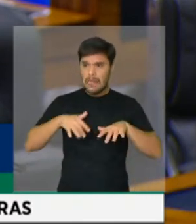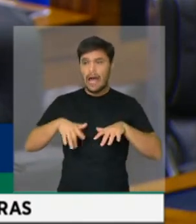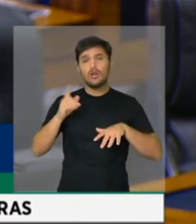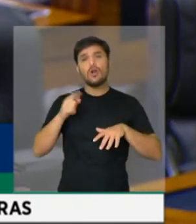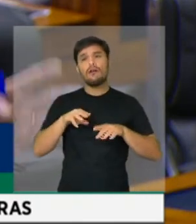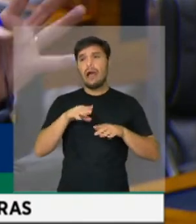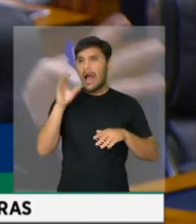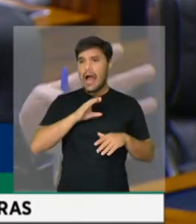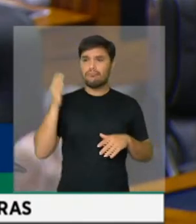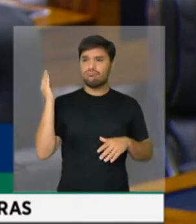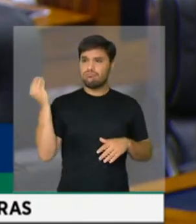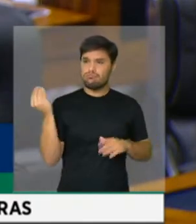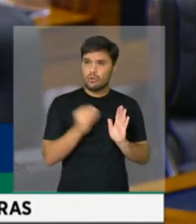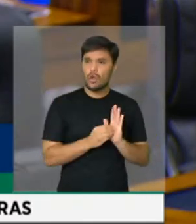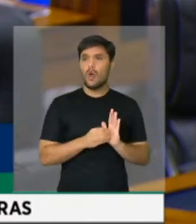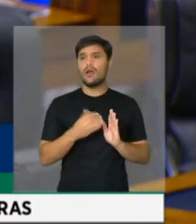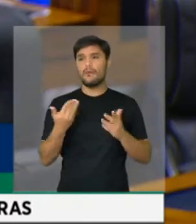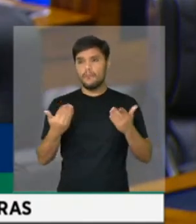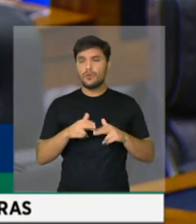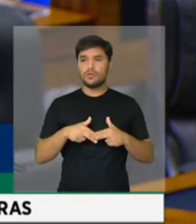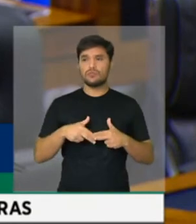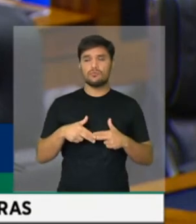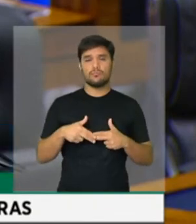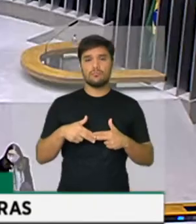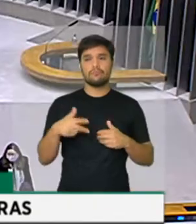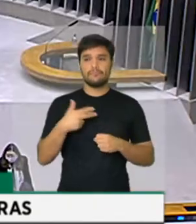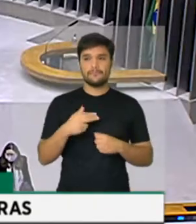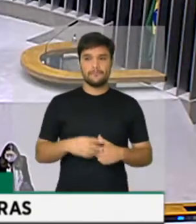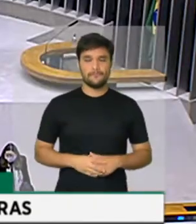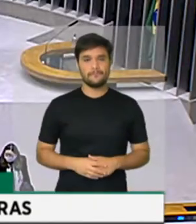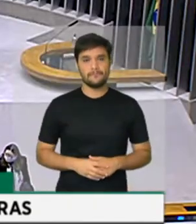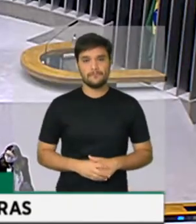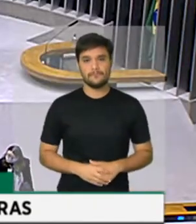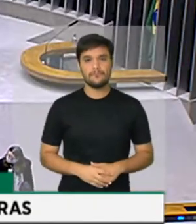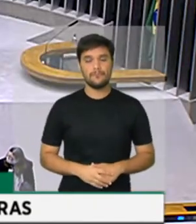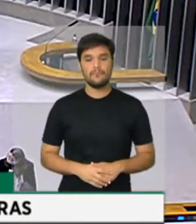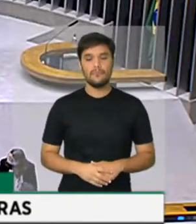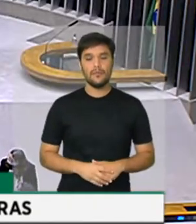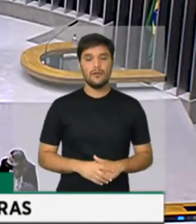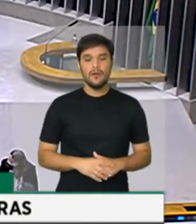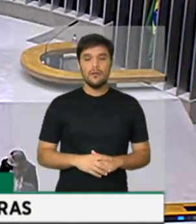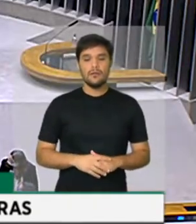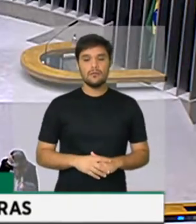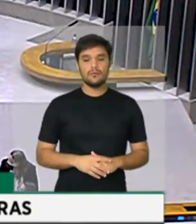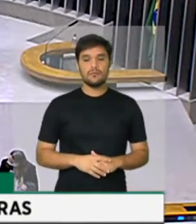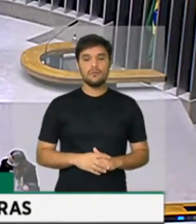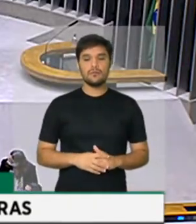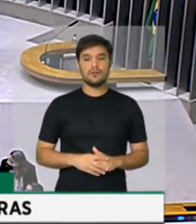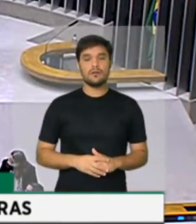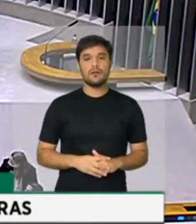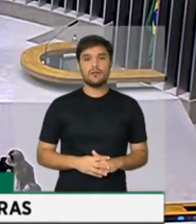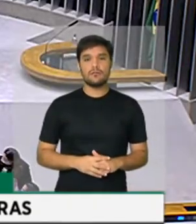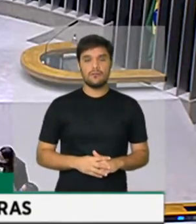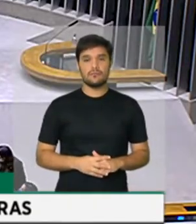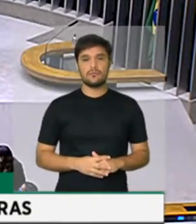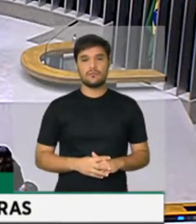BAIXOS PARA O POVO BRASILEIRO. ENTÃO, NESTE MOMENTO SÓ NOS RESTA NÓS PEDIRMOS MAIS TEMPO PRA FAZER O DEBATE PORQUE ELE NÃO ACONTECEU NAS COMISSÕES,